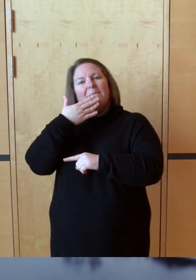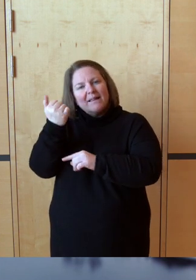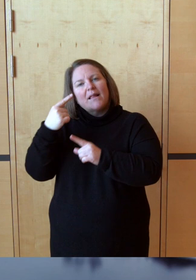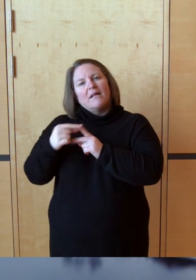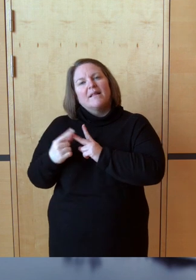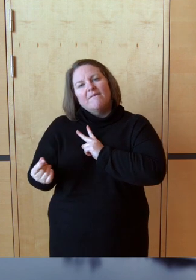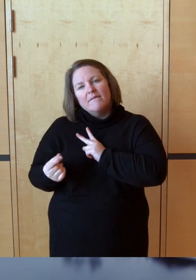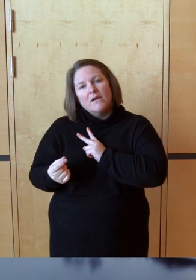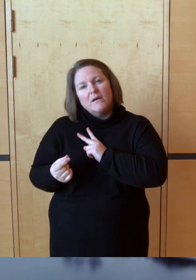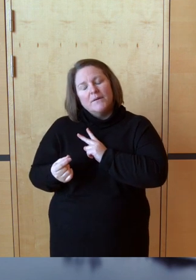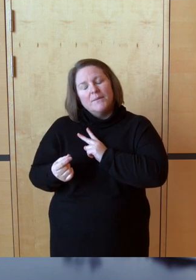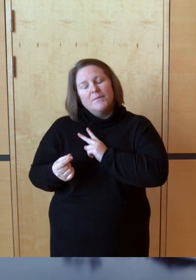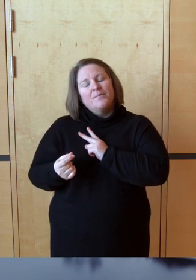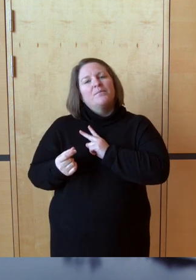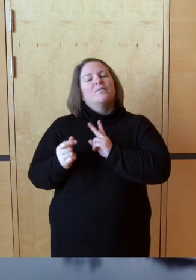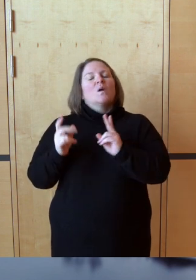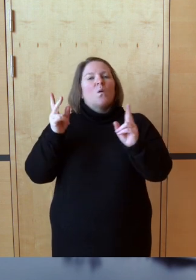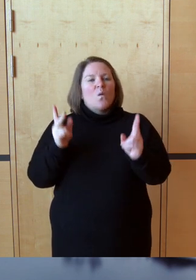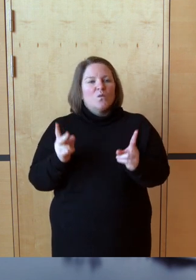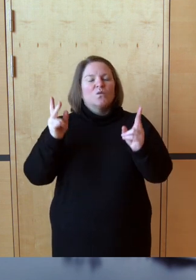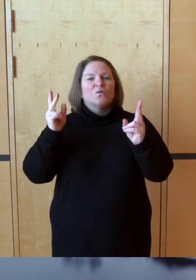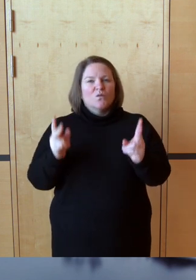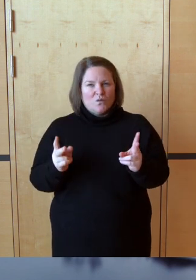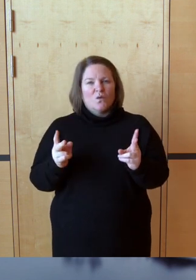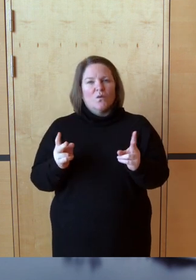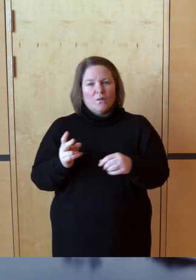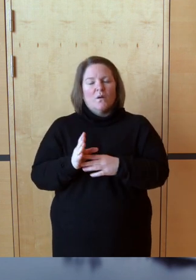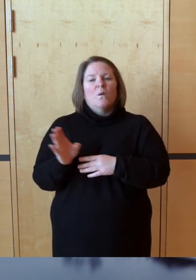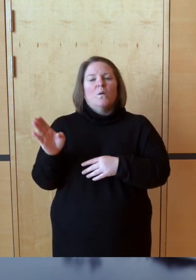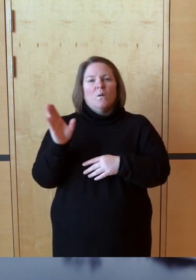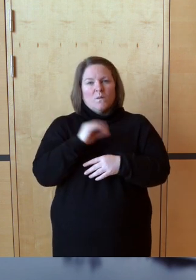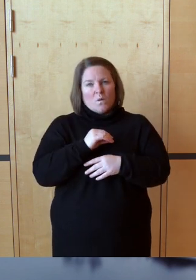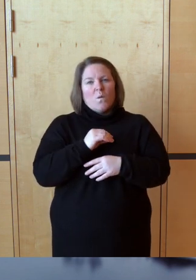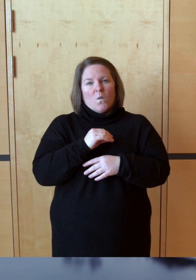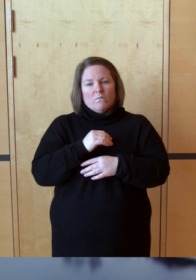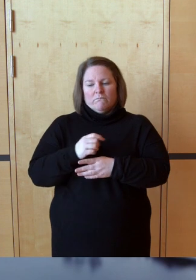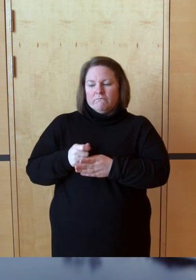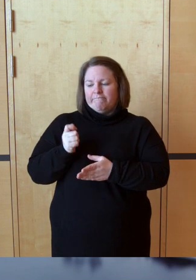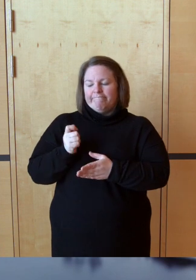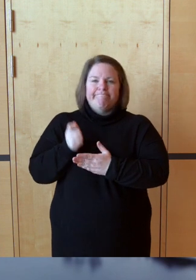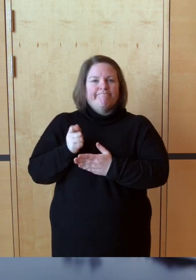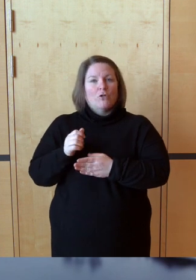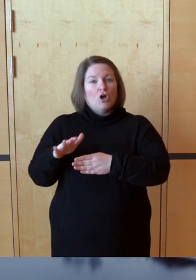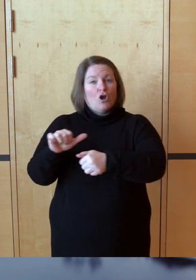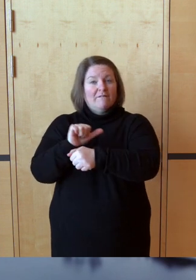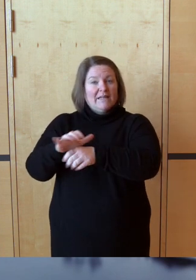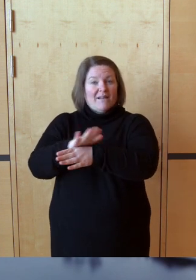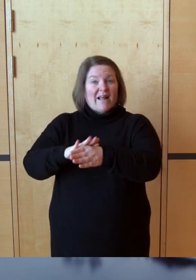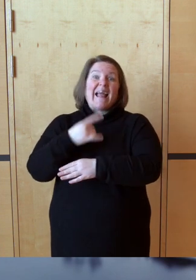Och att med det tillägget som du har i beslutet om att jorden stället övningsfält som har En av de stora frågorna